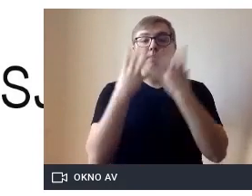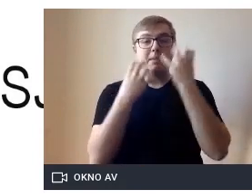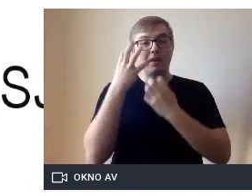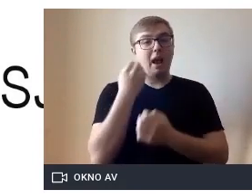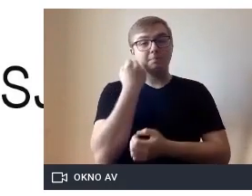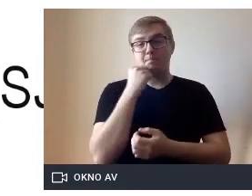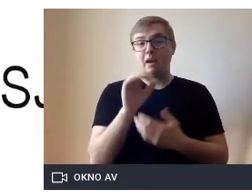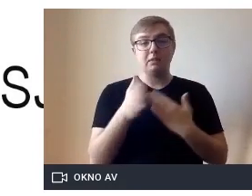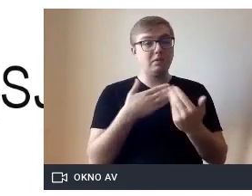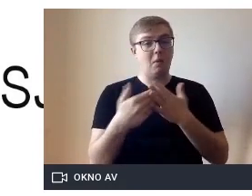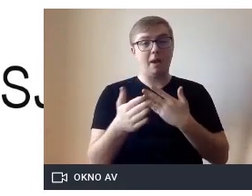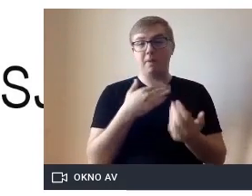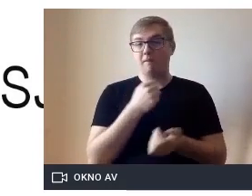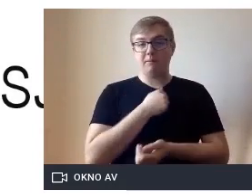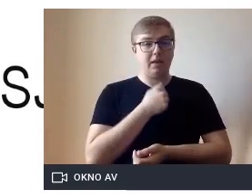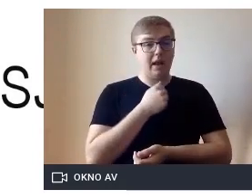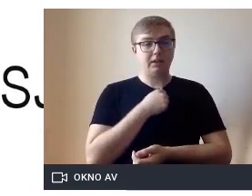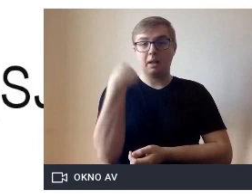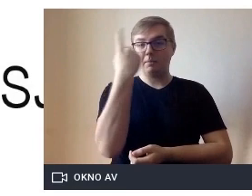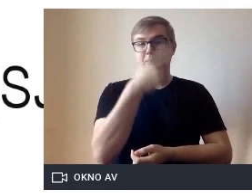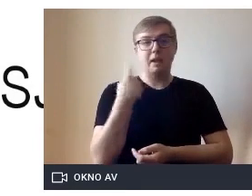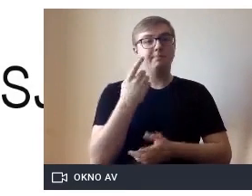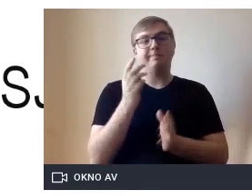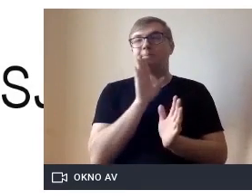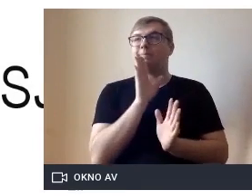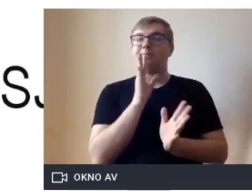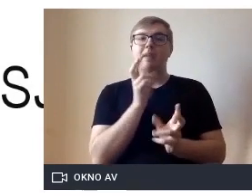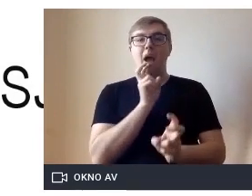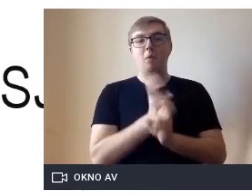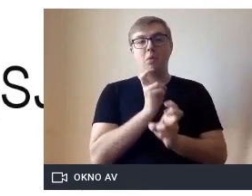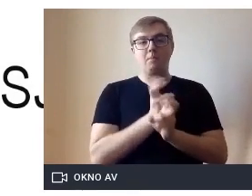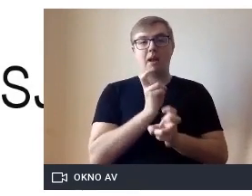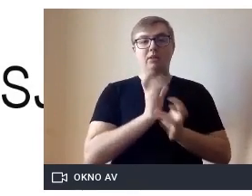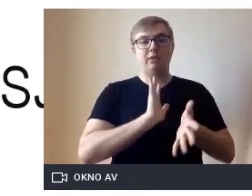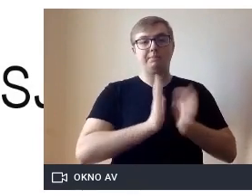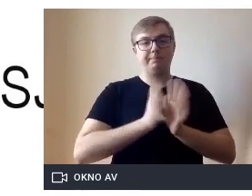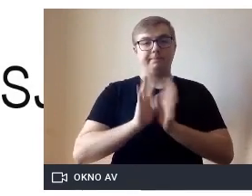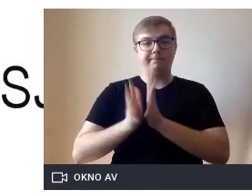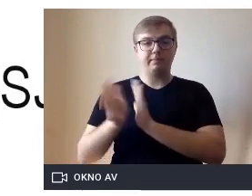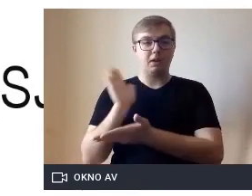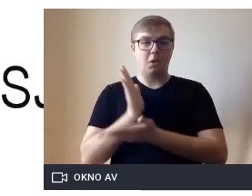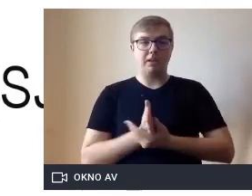Mimika jest bardzo słabo widoczna. Wydaje się, że dana osoba miga automatycznie.